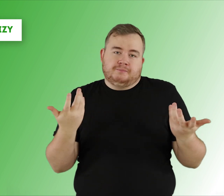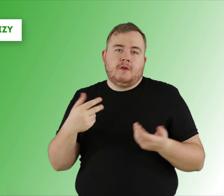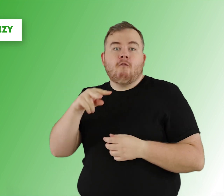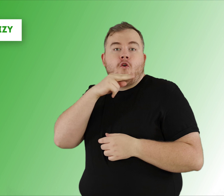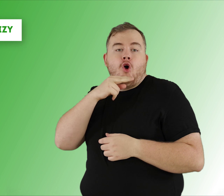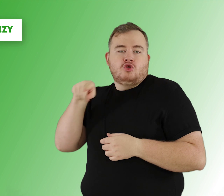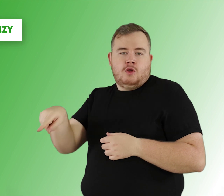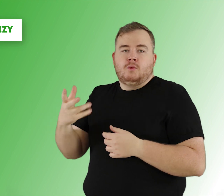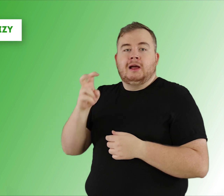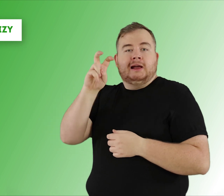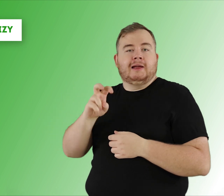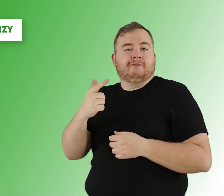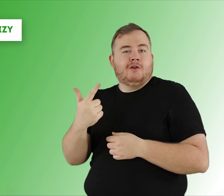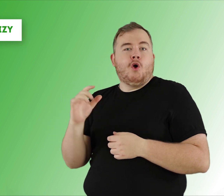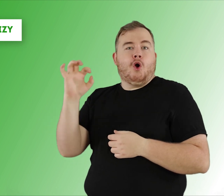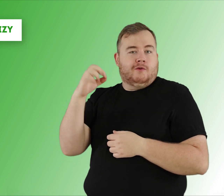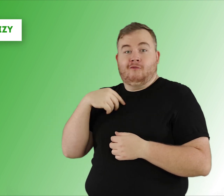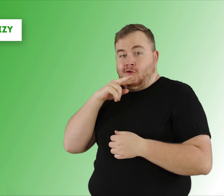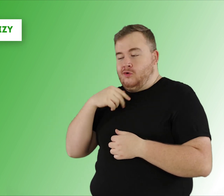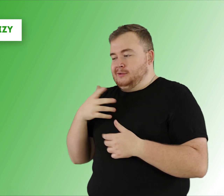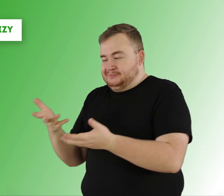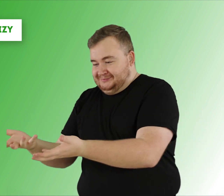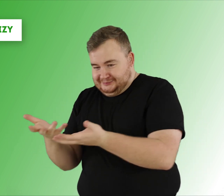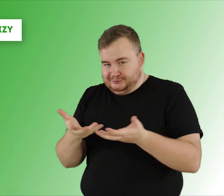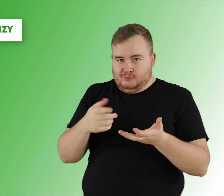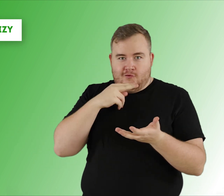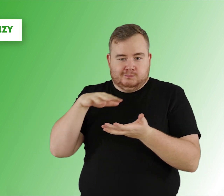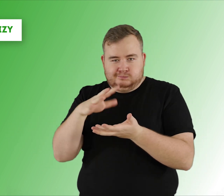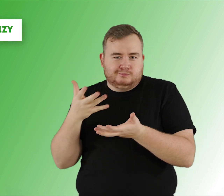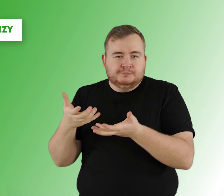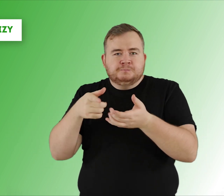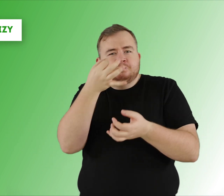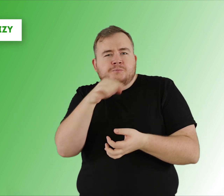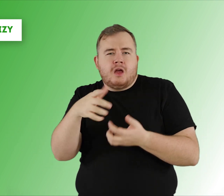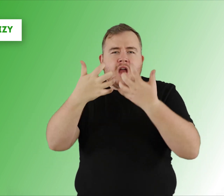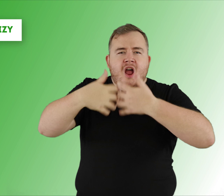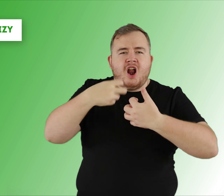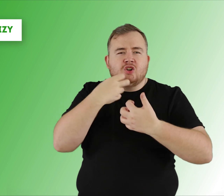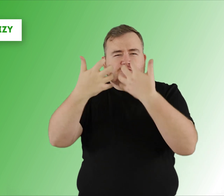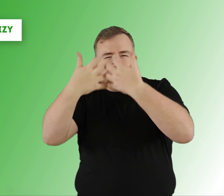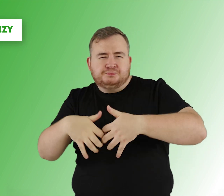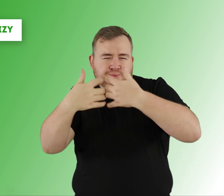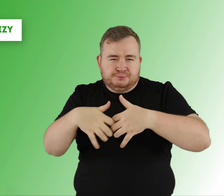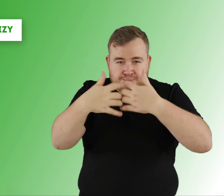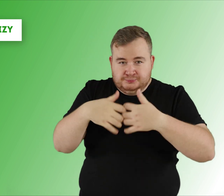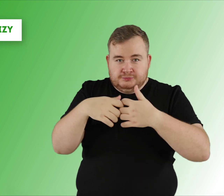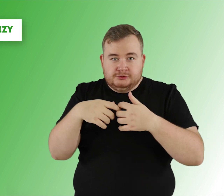Wykorzystam do tego specjalną maszynę, do której wleję wodę.